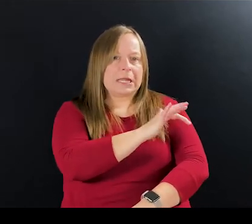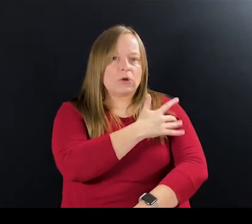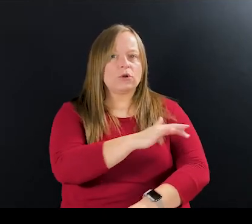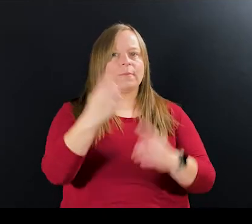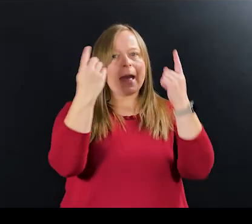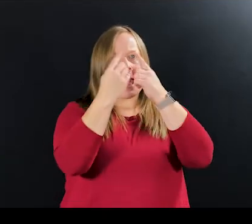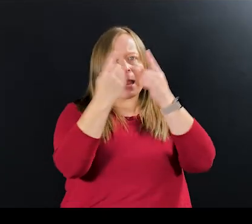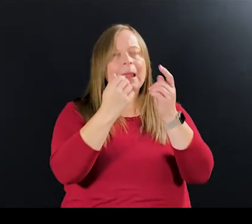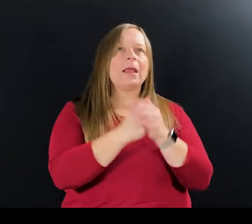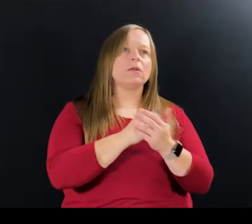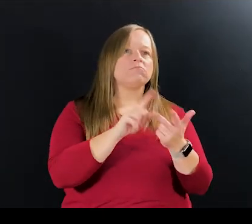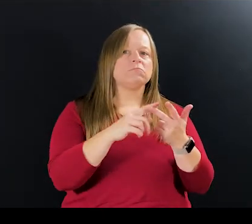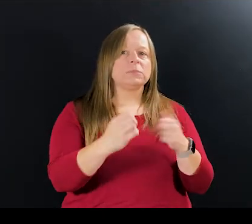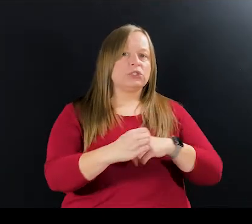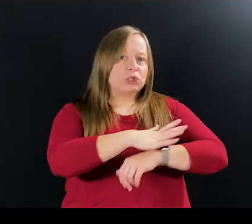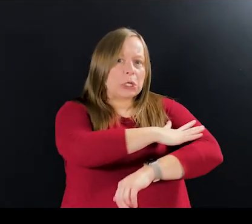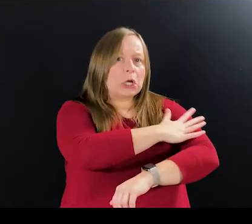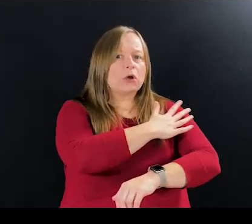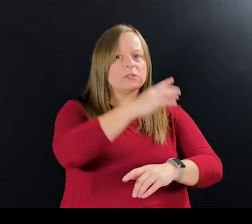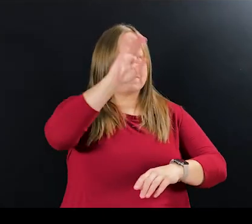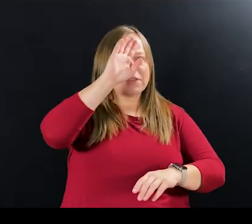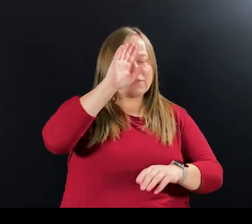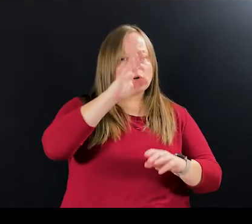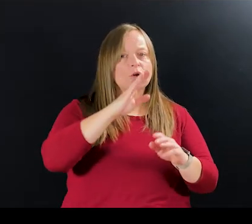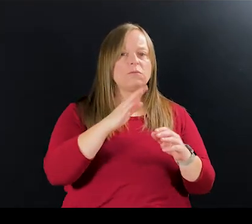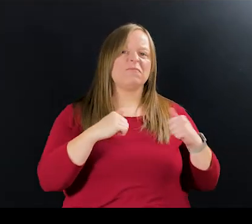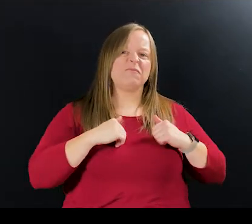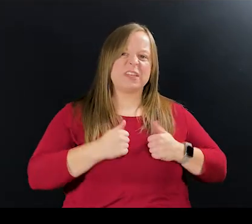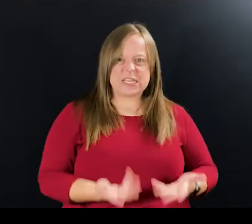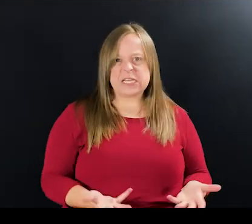un dolor de cabeza, escalofríos, fiebre, fatiga.